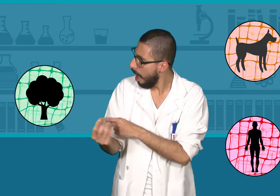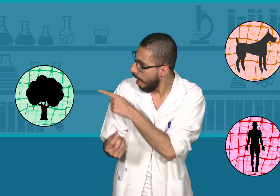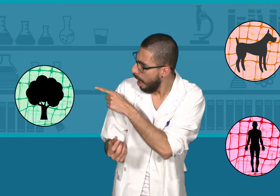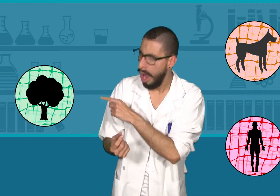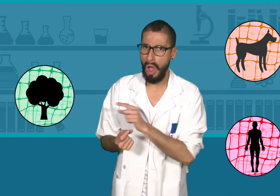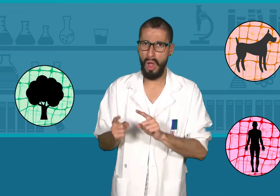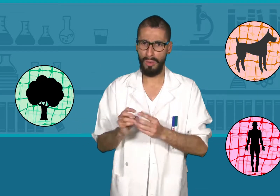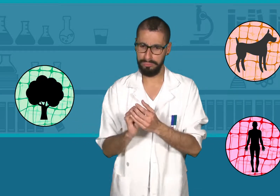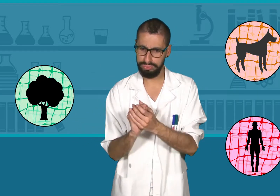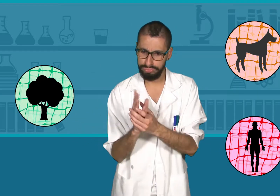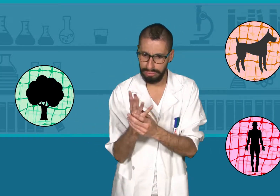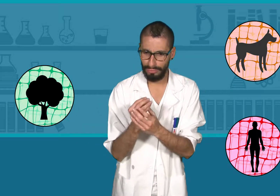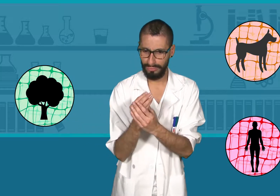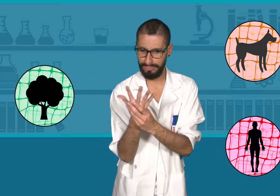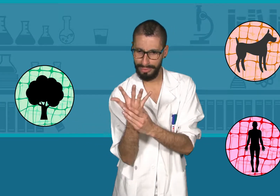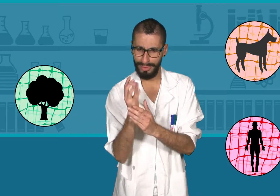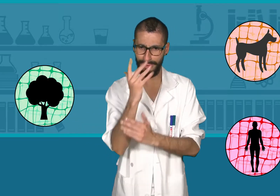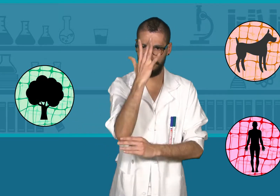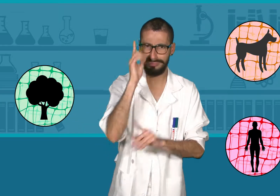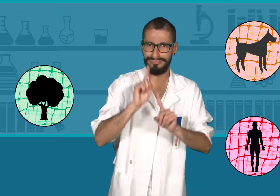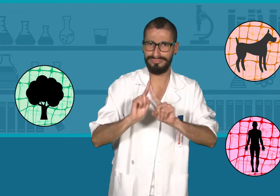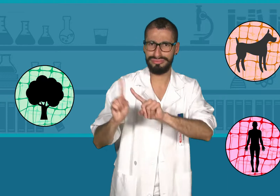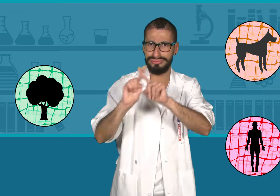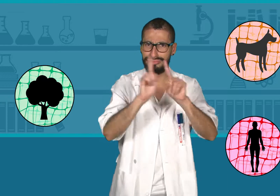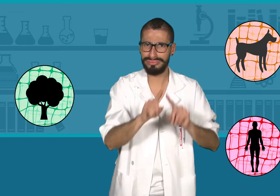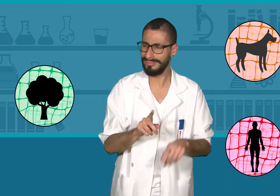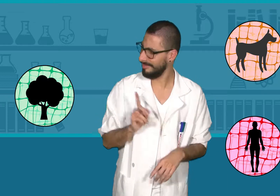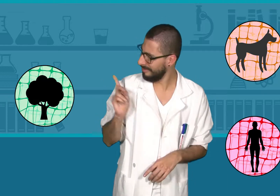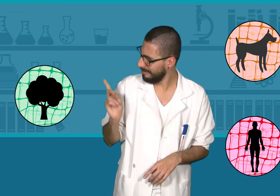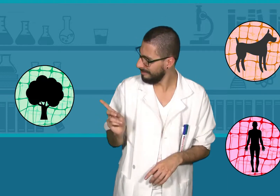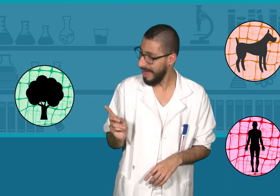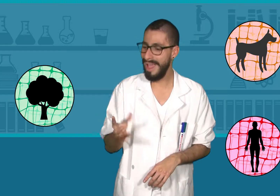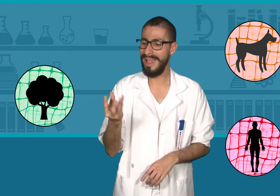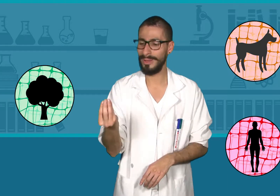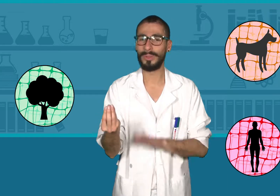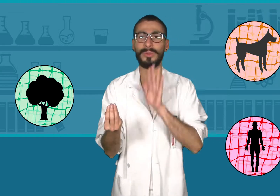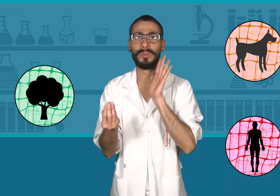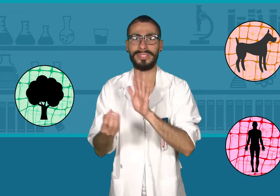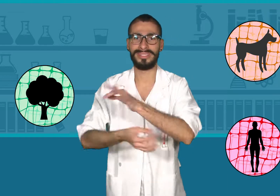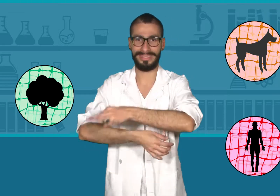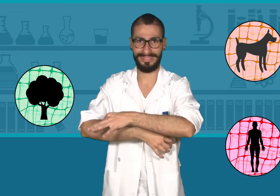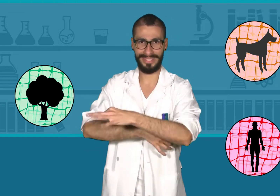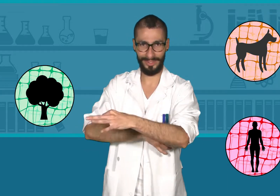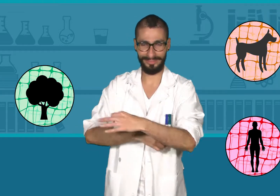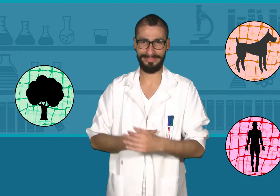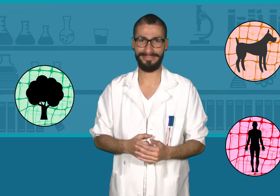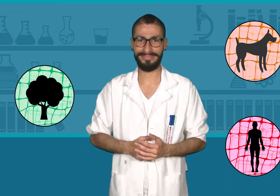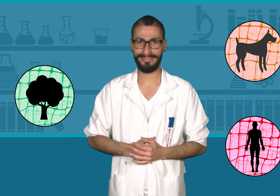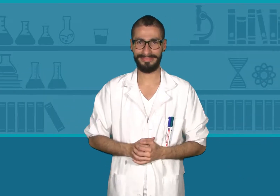Las diferentes plantas tienen otro tipo de célula.